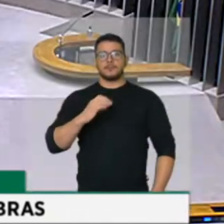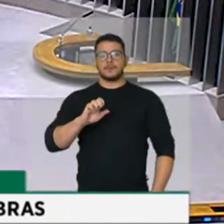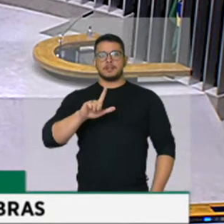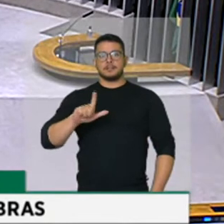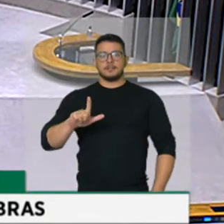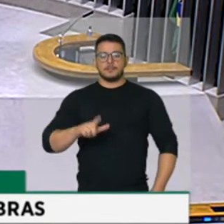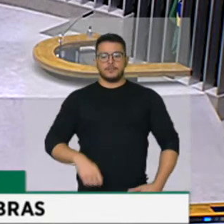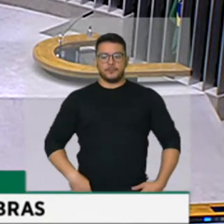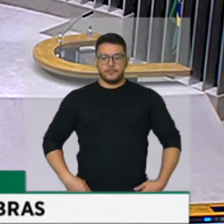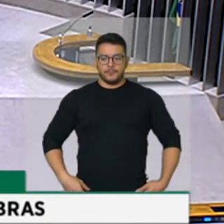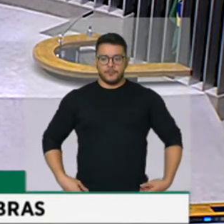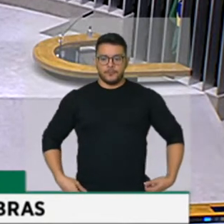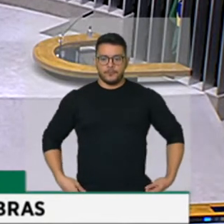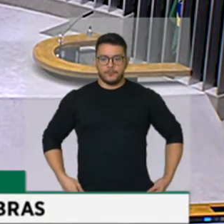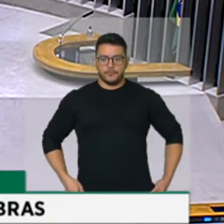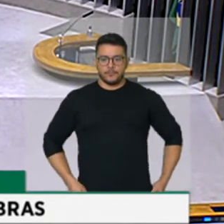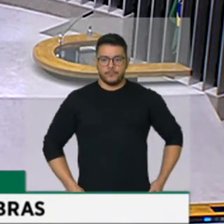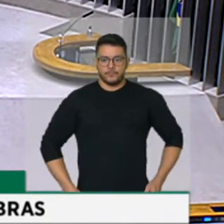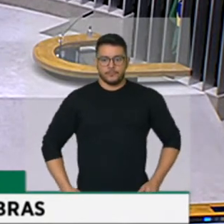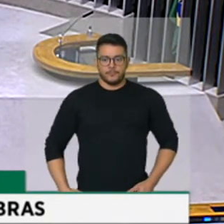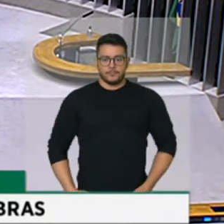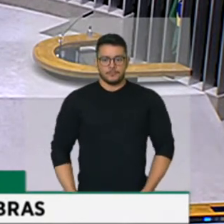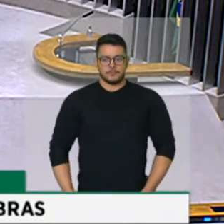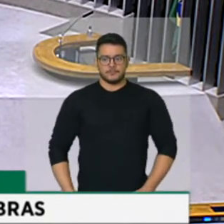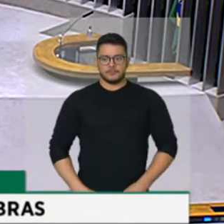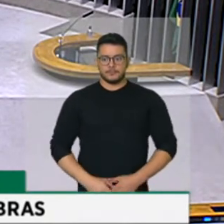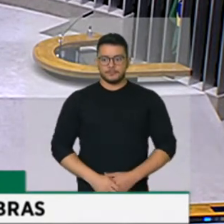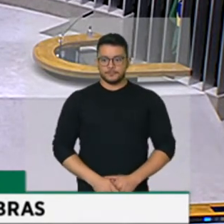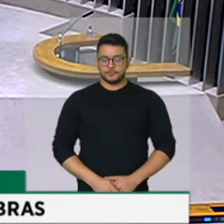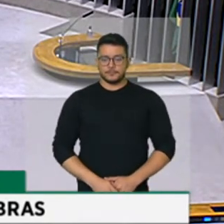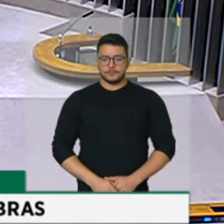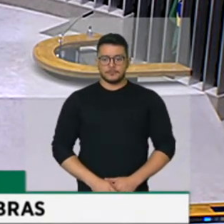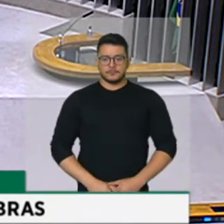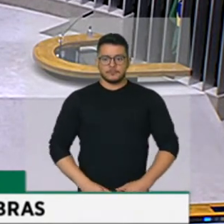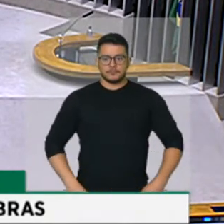QUESTÃO ESTÁ VENCIDA. É MATÉRIA PRECATÓRIO LIUD, PARA... PARA DISCUTIR A FAVOR DO PROJETO DEPUTADO MARCEL VAN